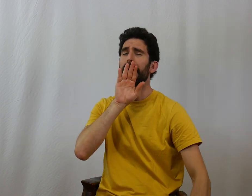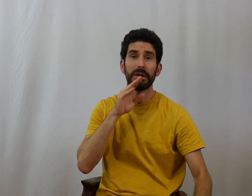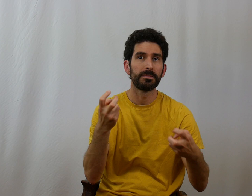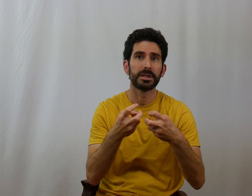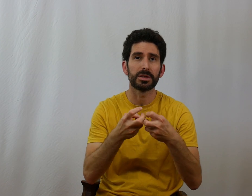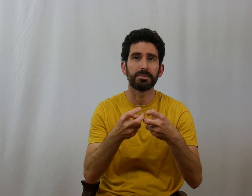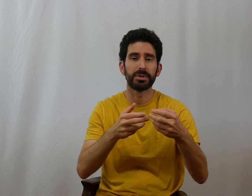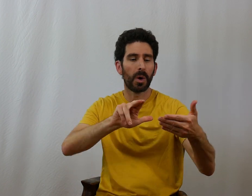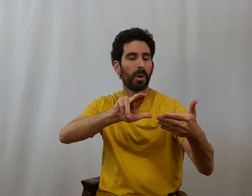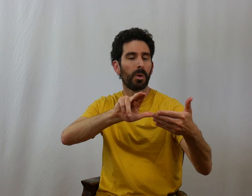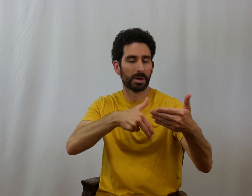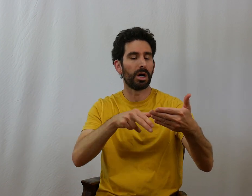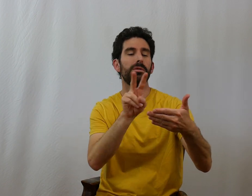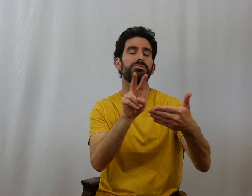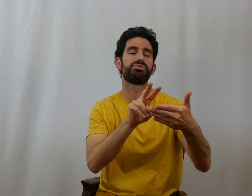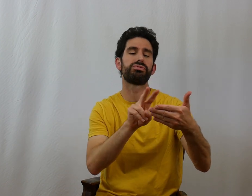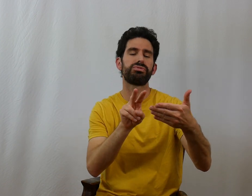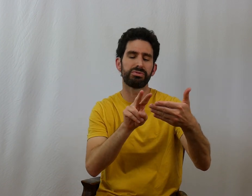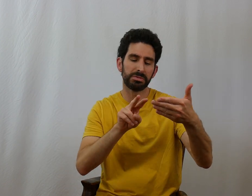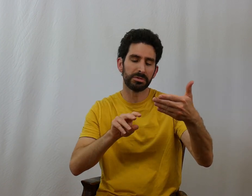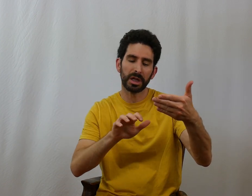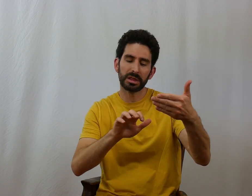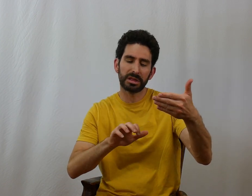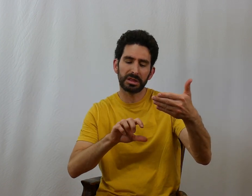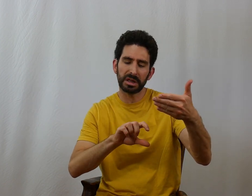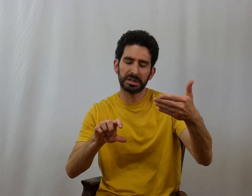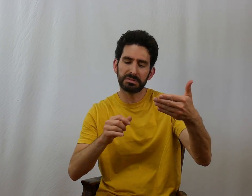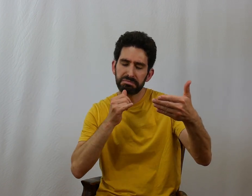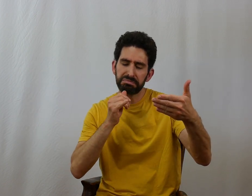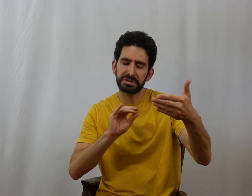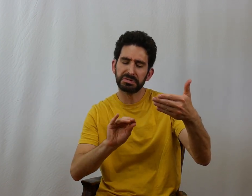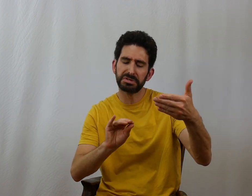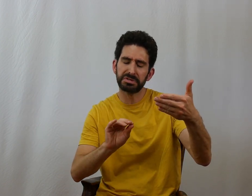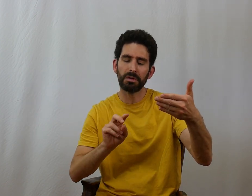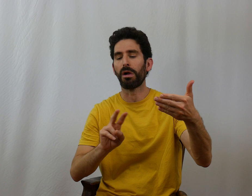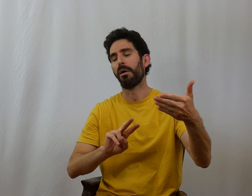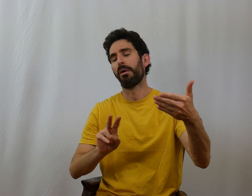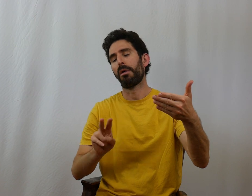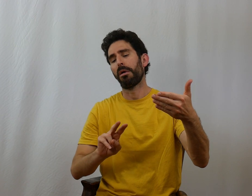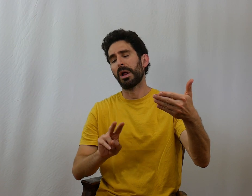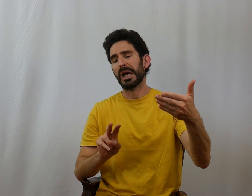Par exemple, quand on parcourt un contrat et qu'on lit en diagonale le texte écrit petit en bas.